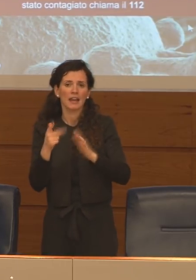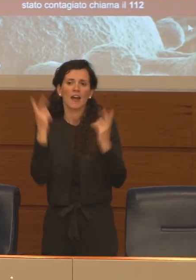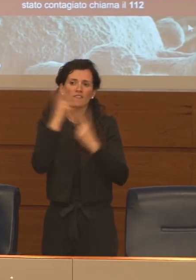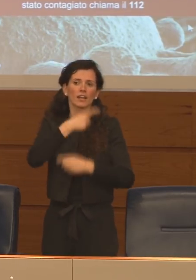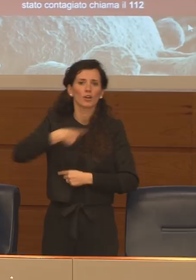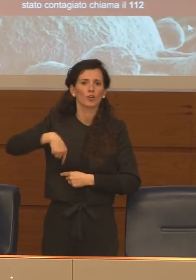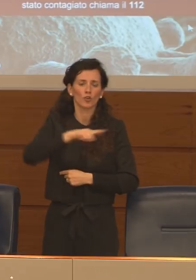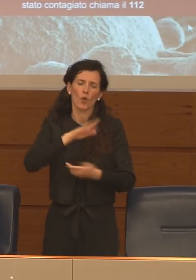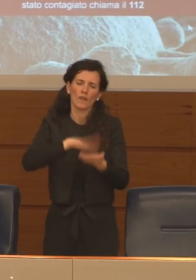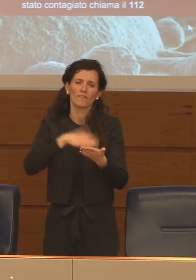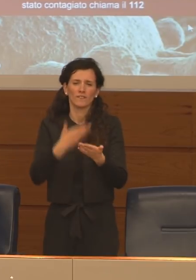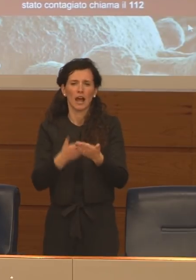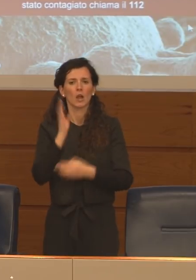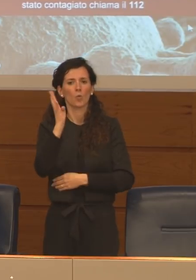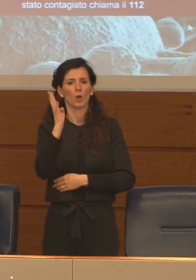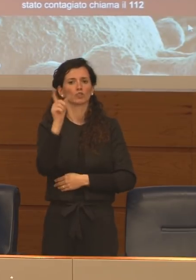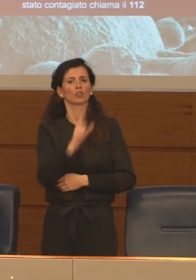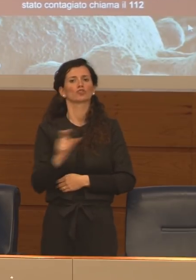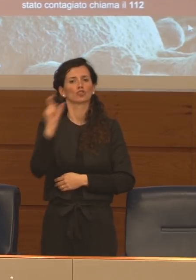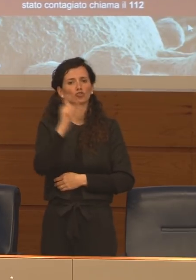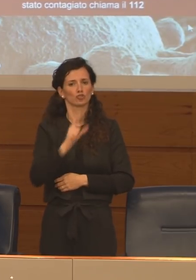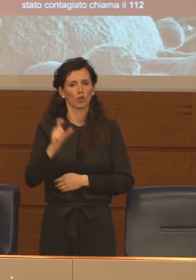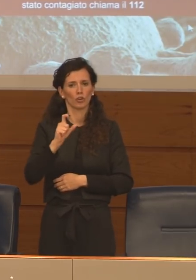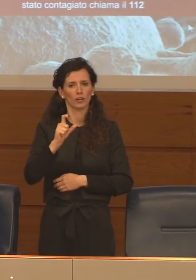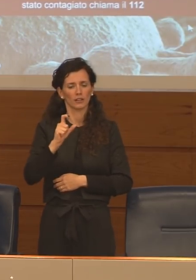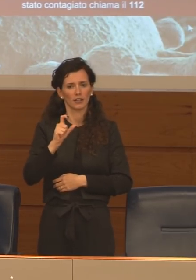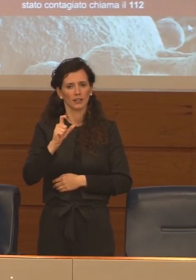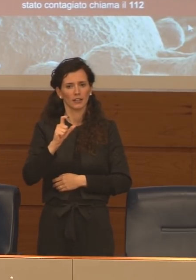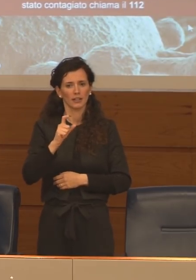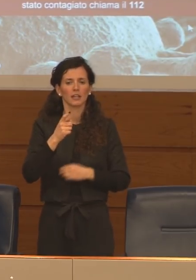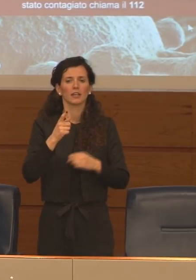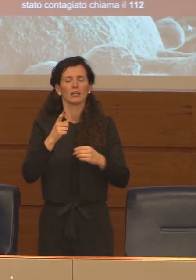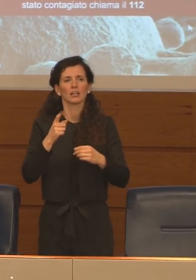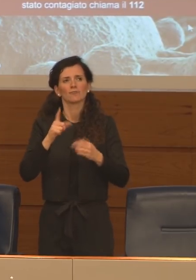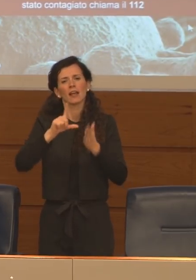sostanzialmente l'arco di tempo di sicurezza per verificare che